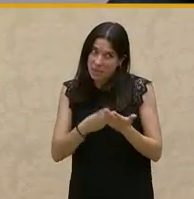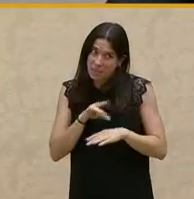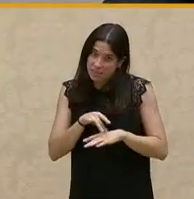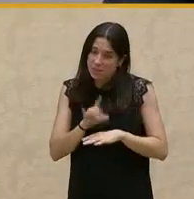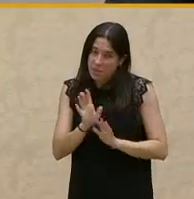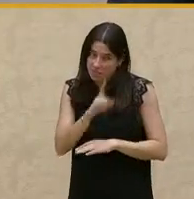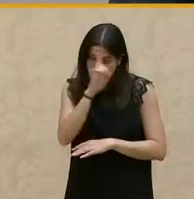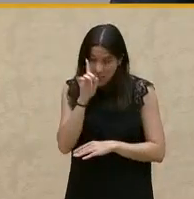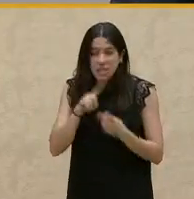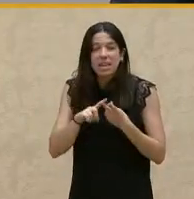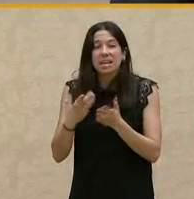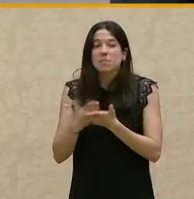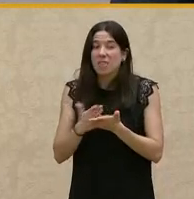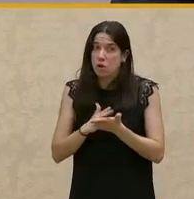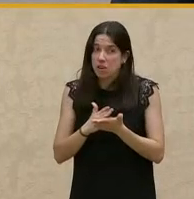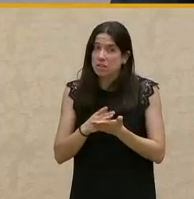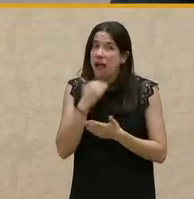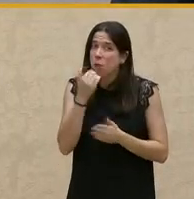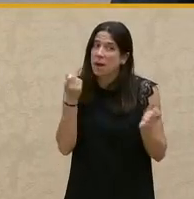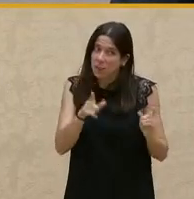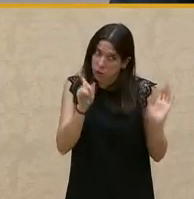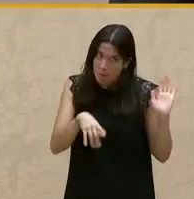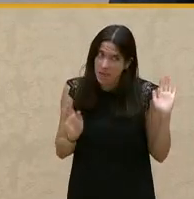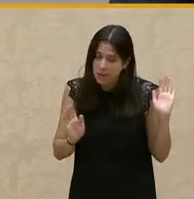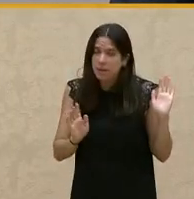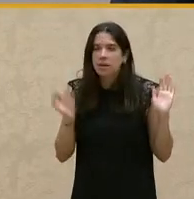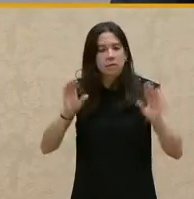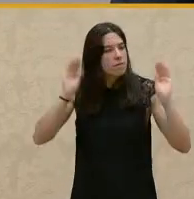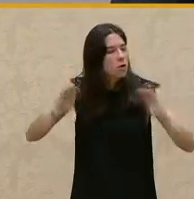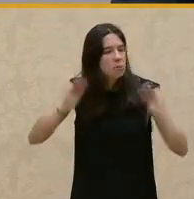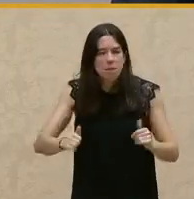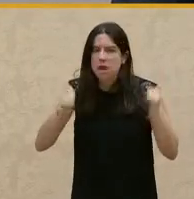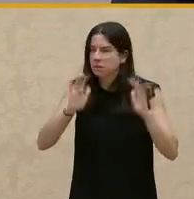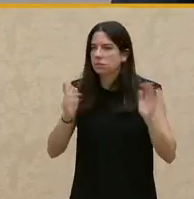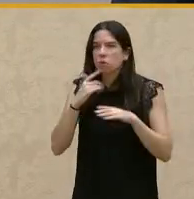y de mediadores pasa algo similar. Hay que formarlos más. No es suficiente. Y más,